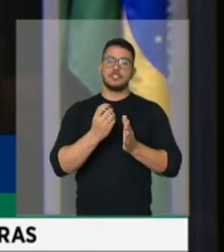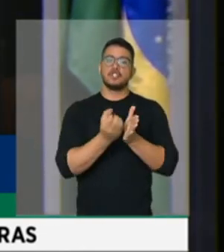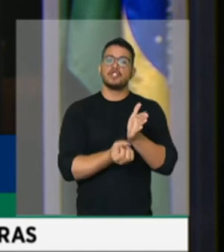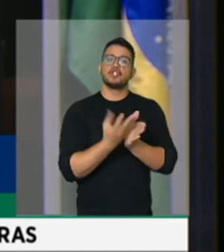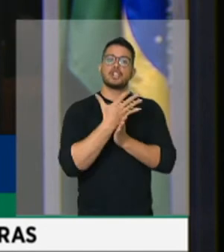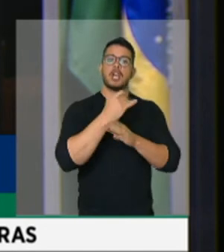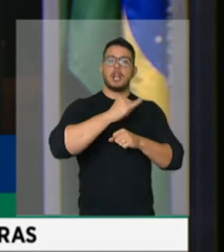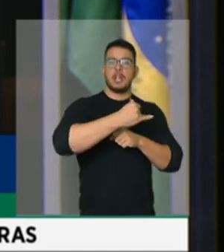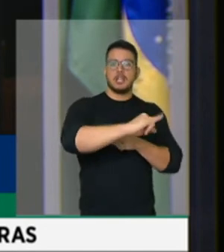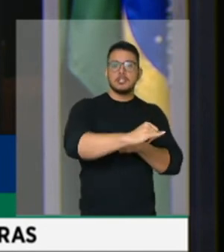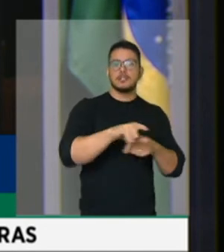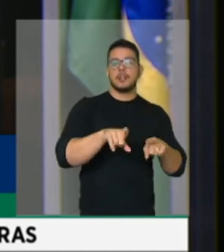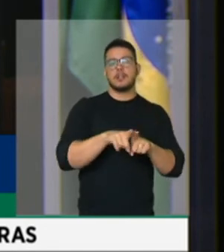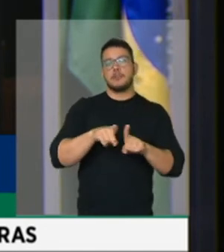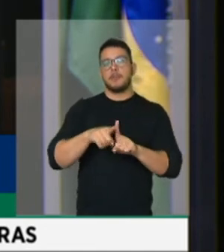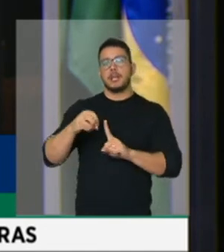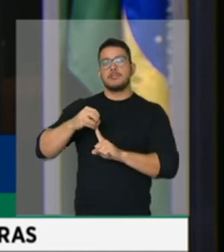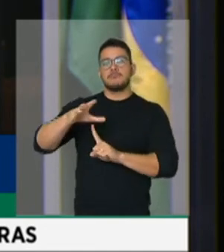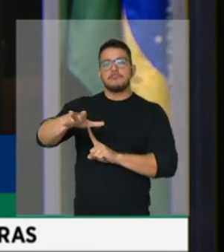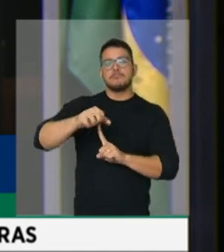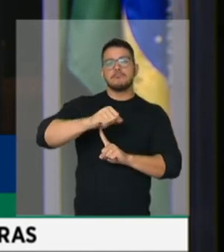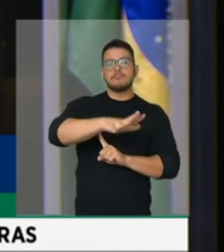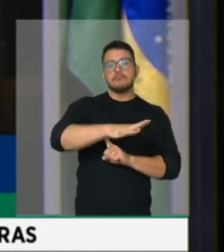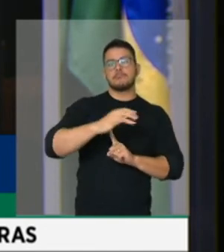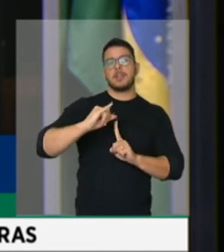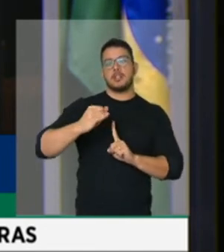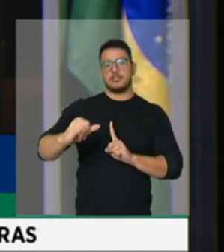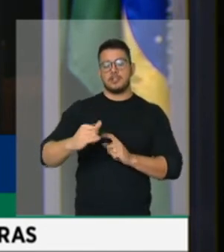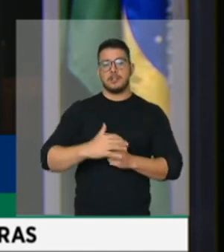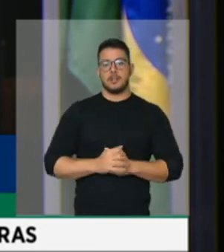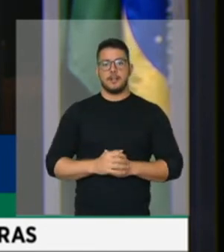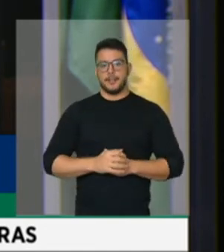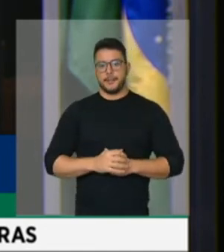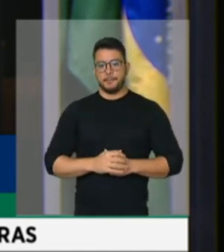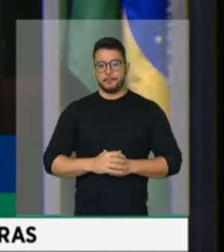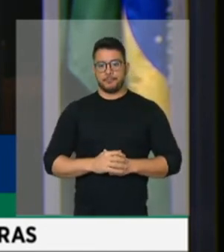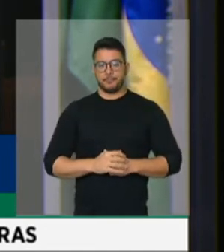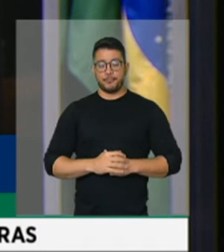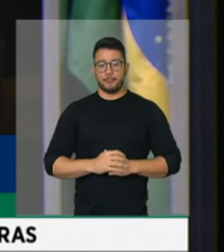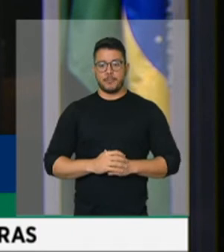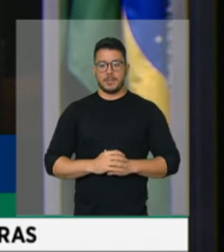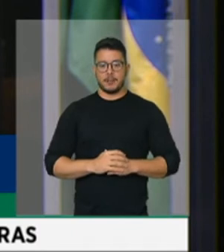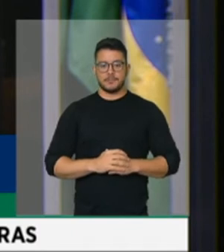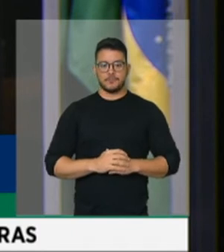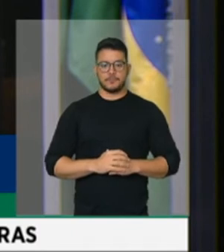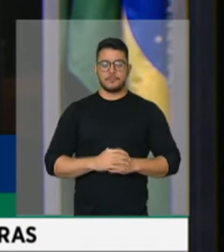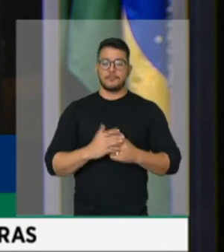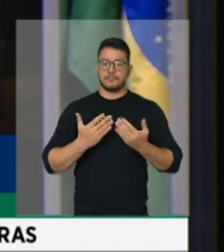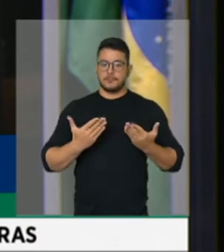PREMISSAS O CONSELHO NACIONAL DE DESESTATIZAÇÃO OPTOU A DIVISÃO DAS SUBSIDIÁRIAS EM EMPRESAS FRACIONADAS DETENTORAS DE ATIVOS GERAÇÃO